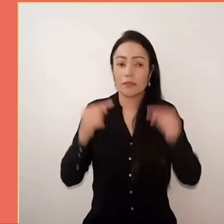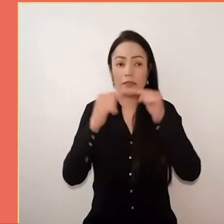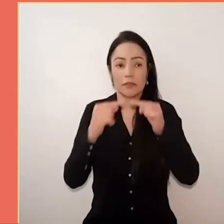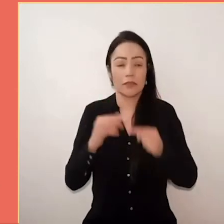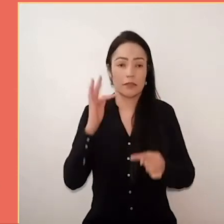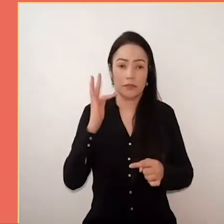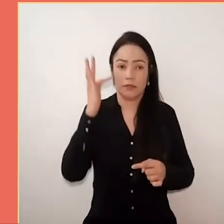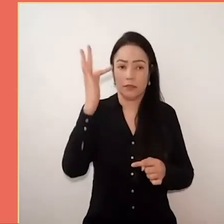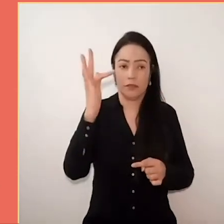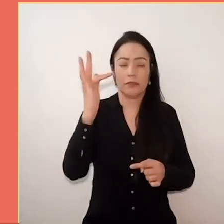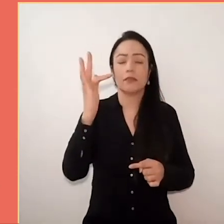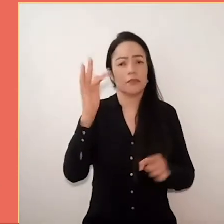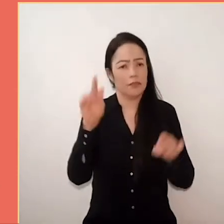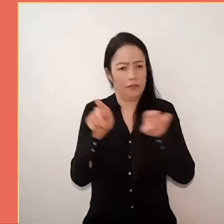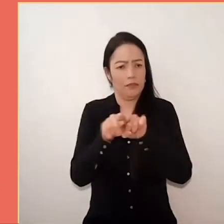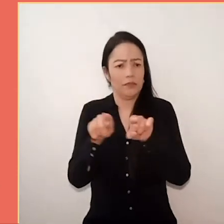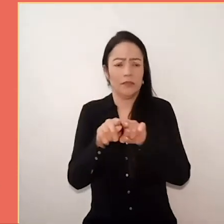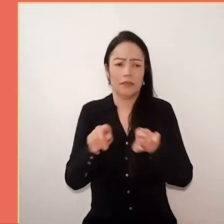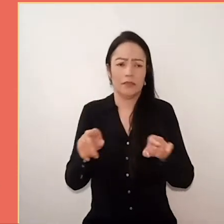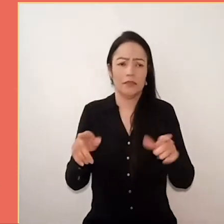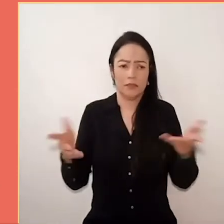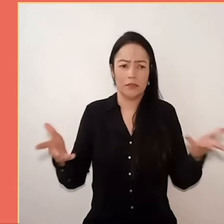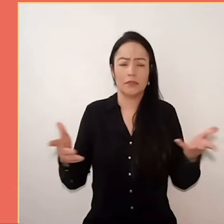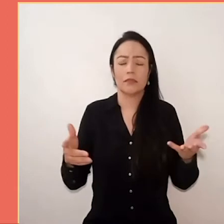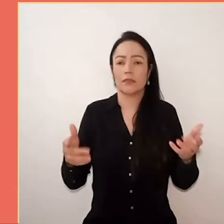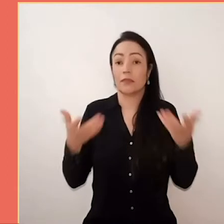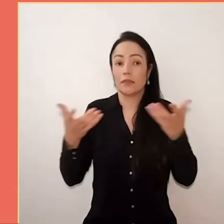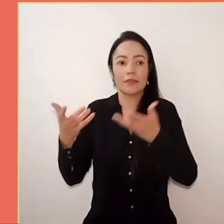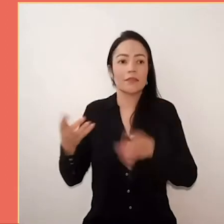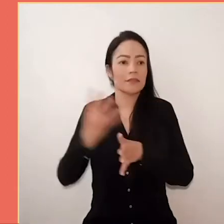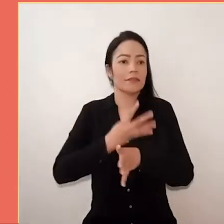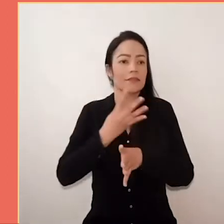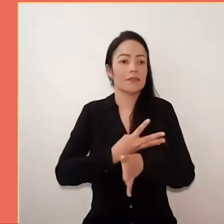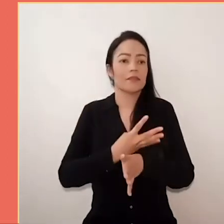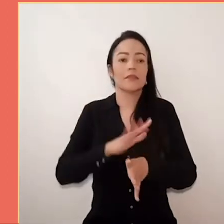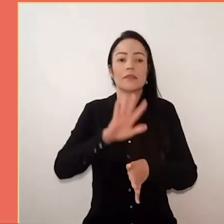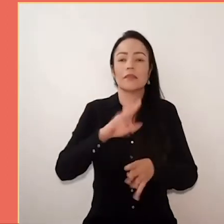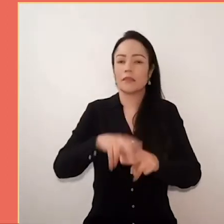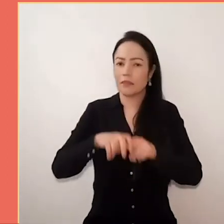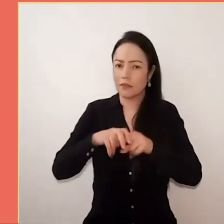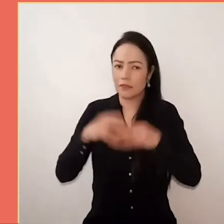É também, claro que é, tomara que elas resistam, nós também. Mas não por isso, mas porque a infância